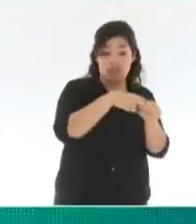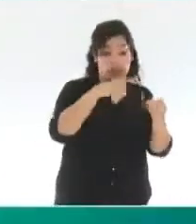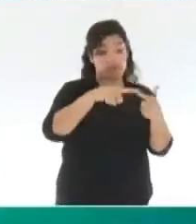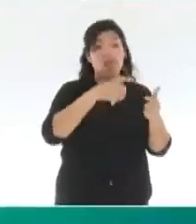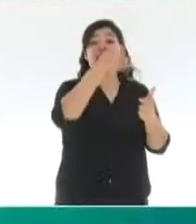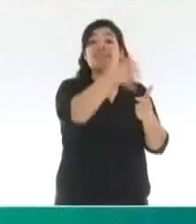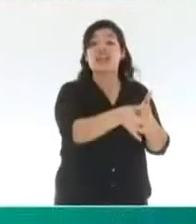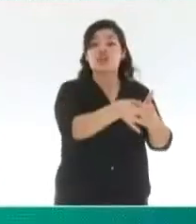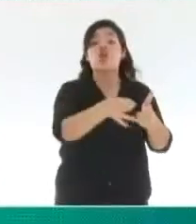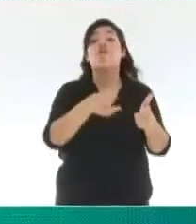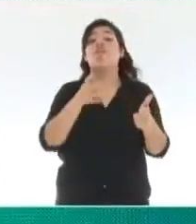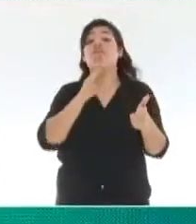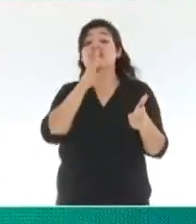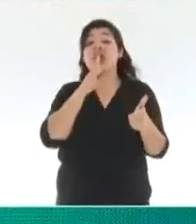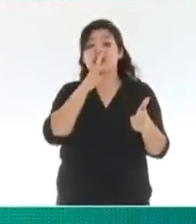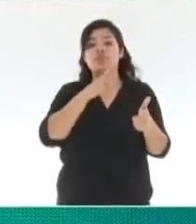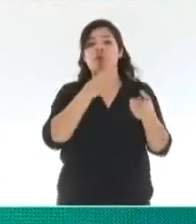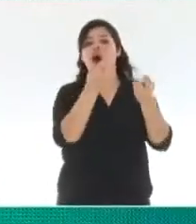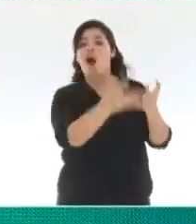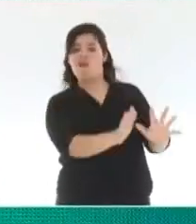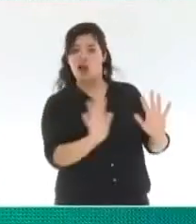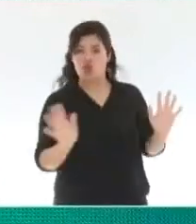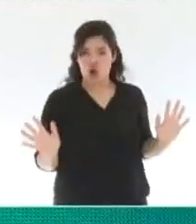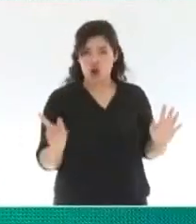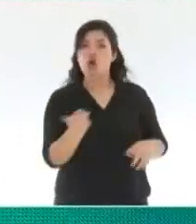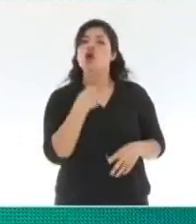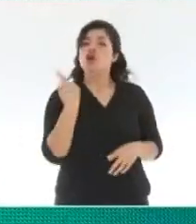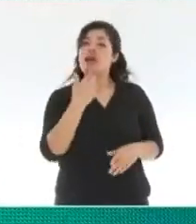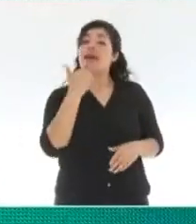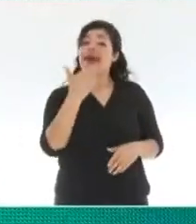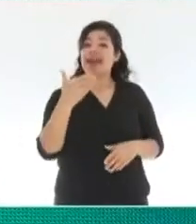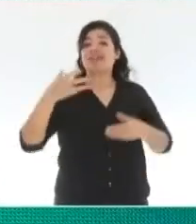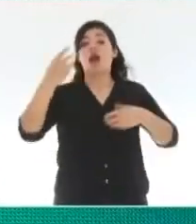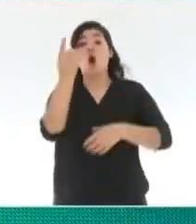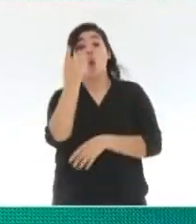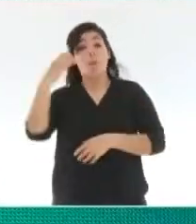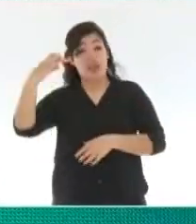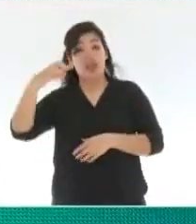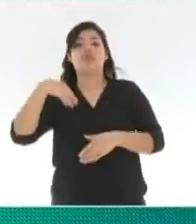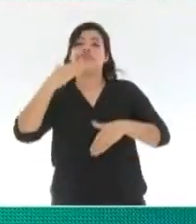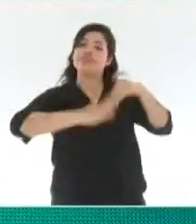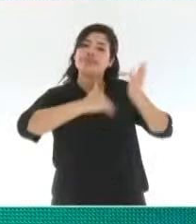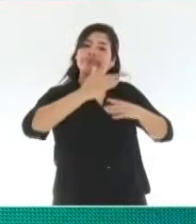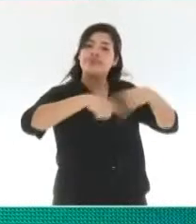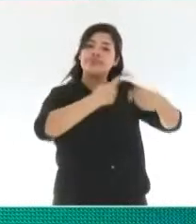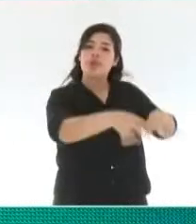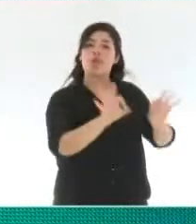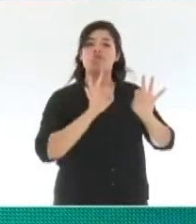JUNTA COMUNAL . JUNTOS POR EL